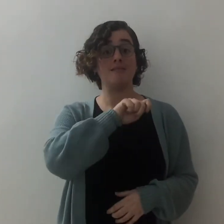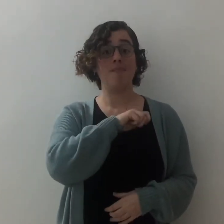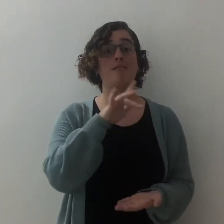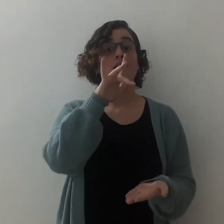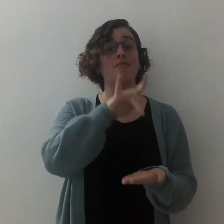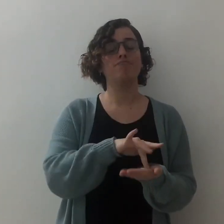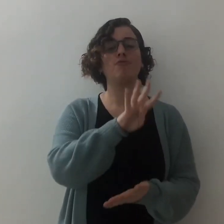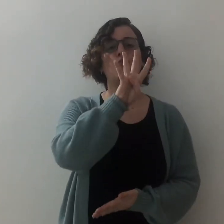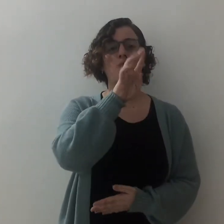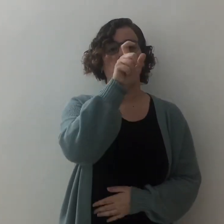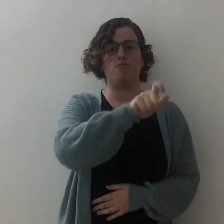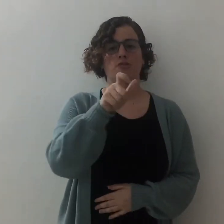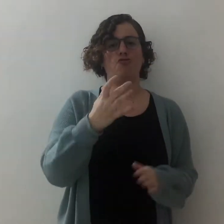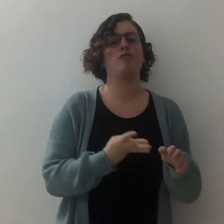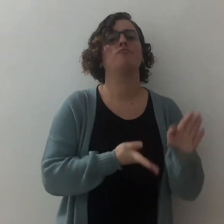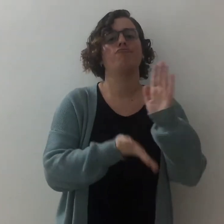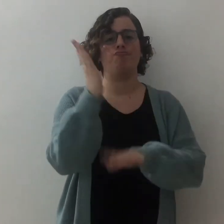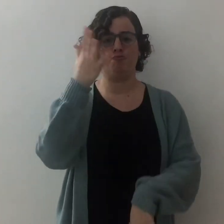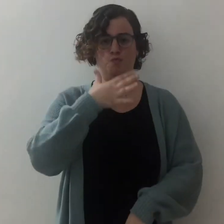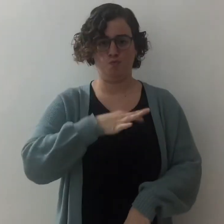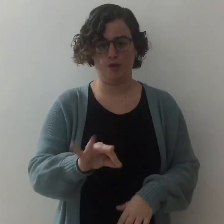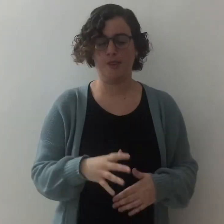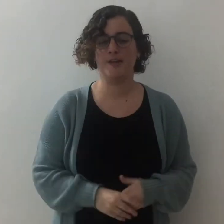A España le corresponde un cupo de cuatro participantes jóvenes.